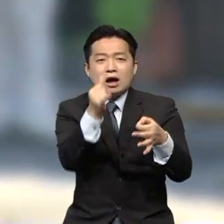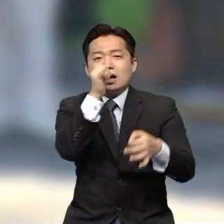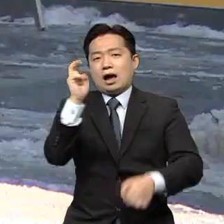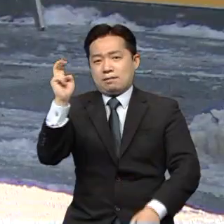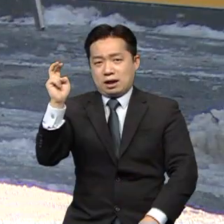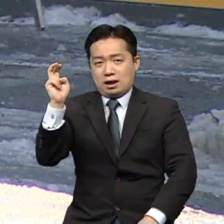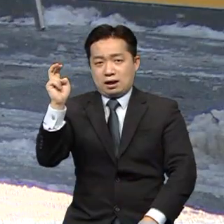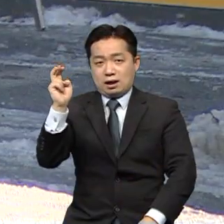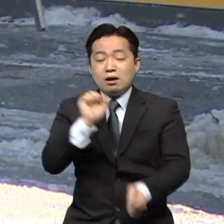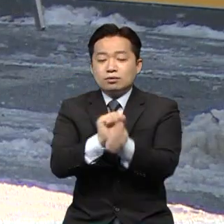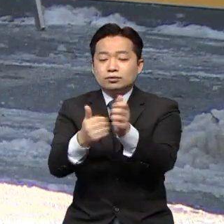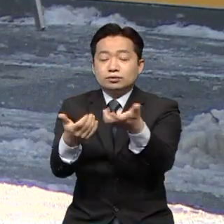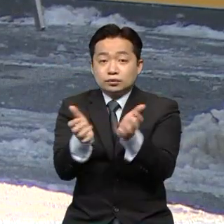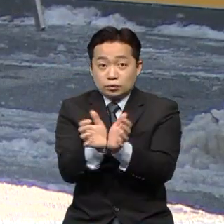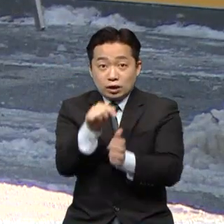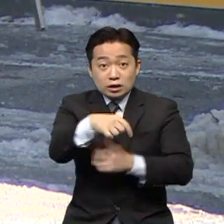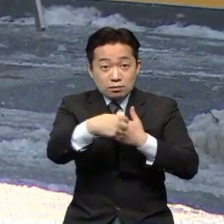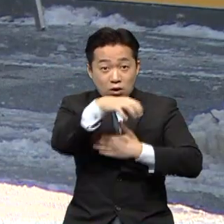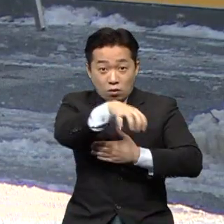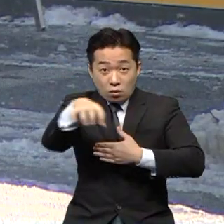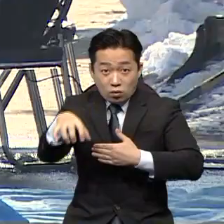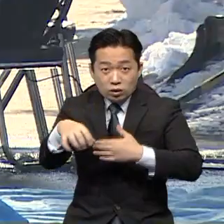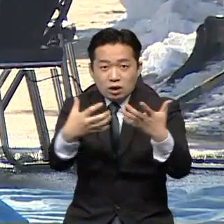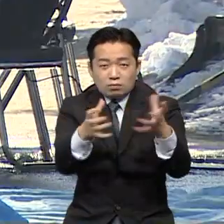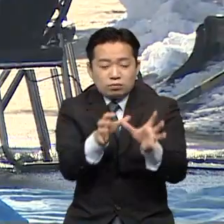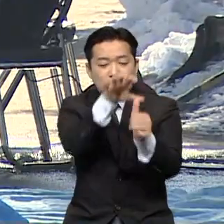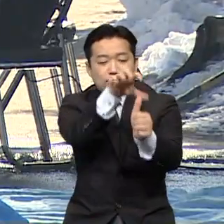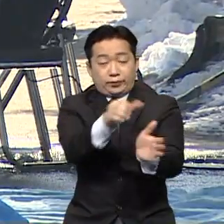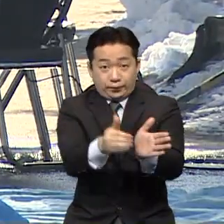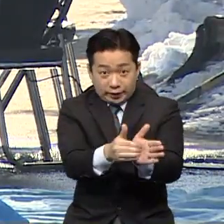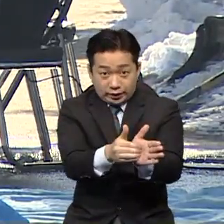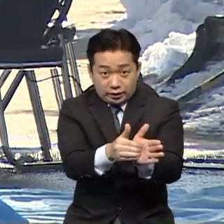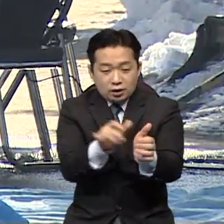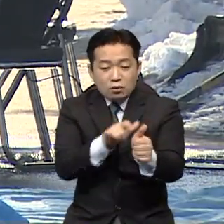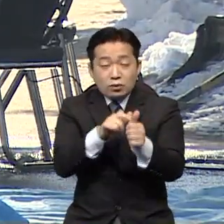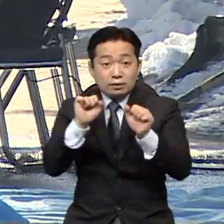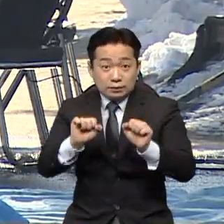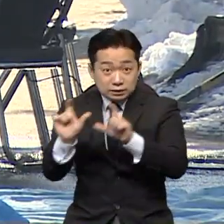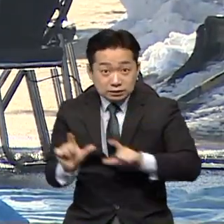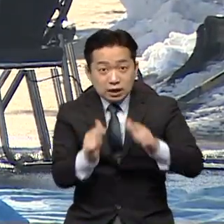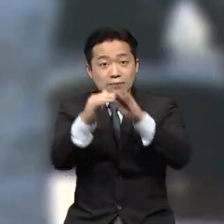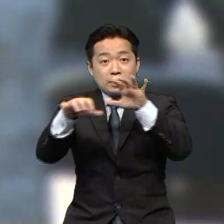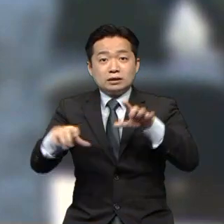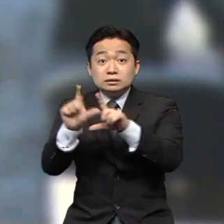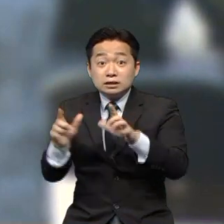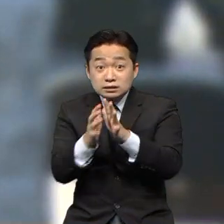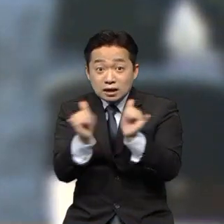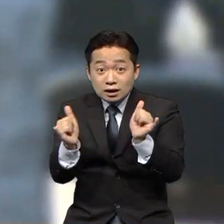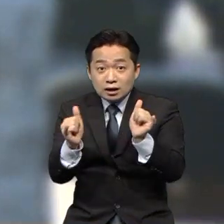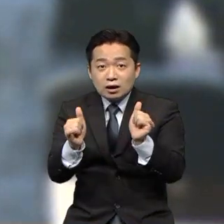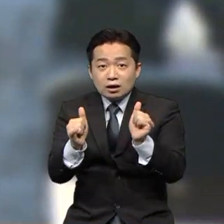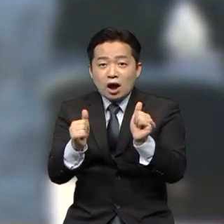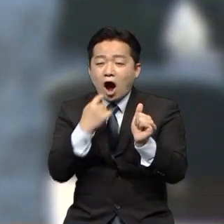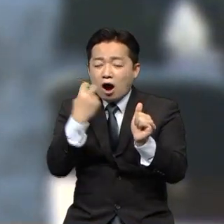방역당국은 해당 병원들을 동일 집단 격리하고 확진자가 거주하는 마을 주민들을 상대로 검사 규모를 확대하고 있습니다.